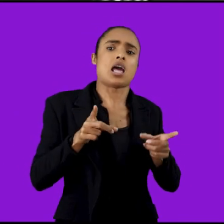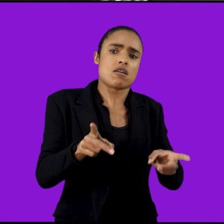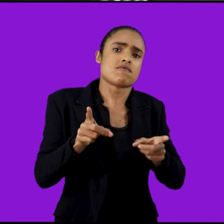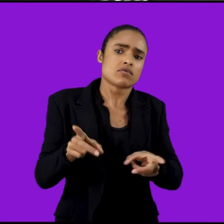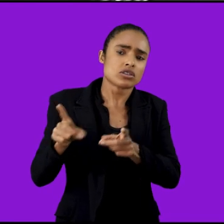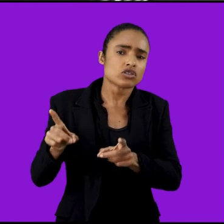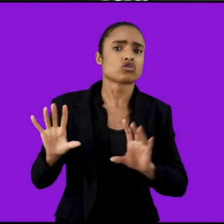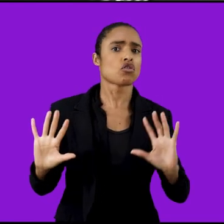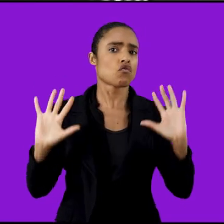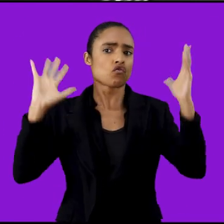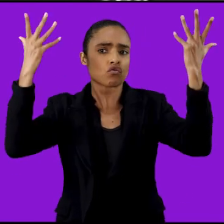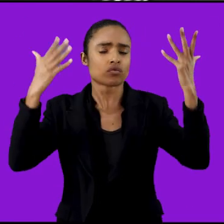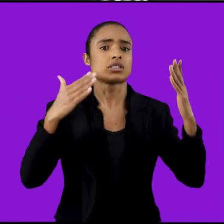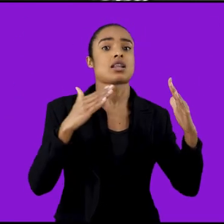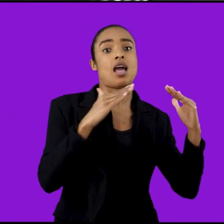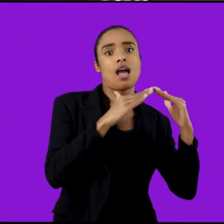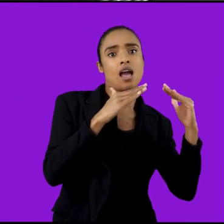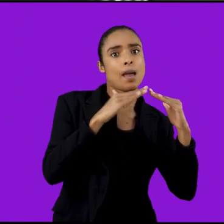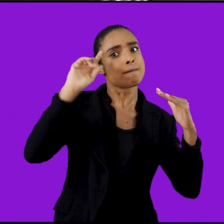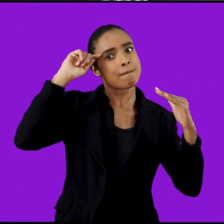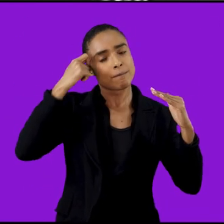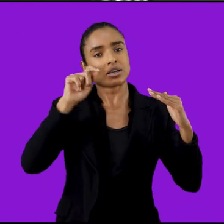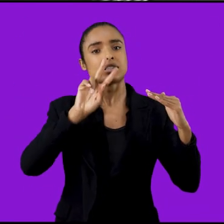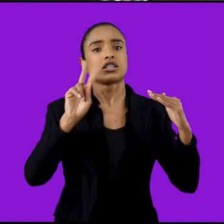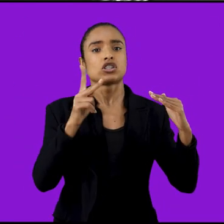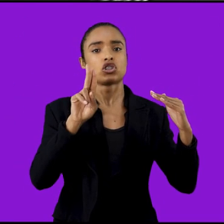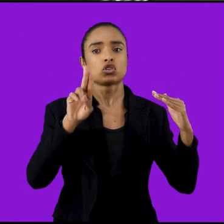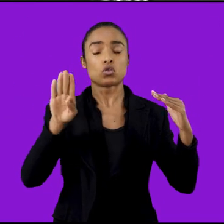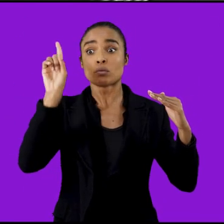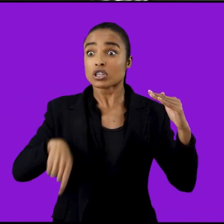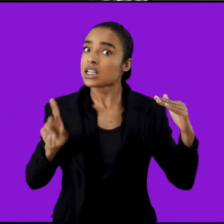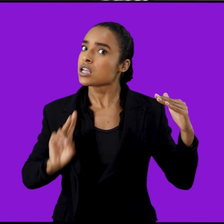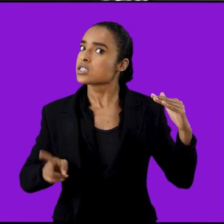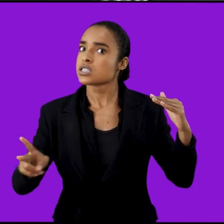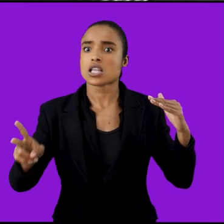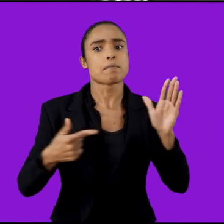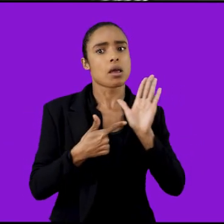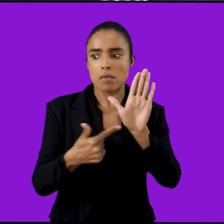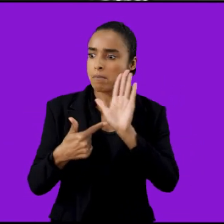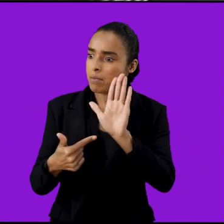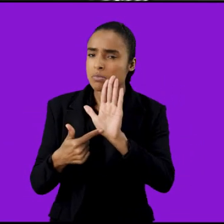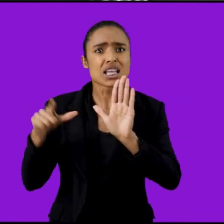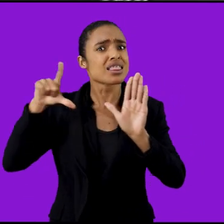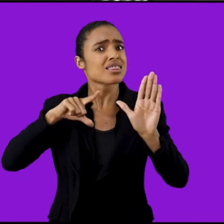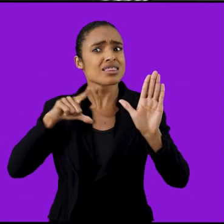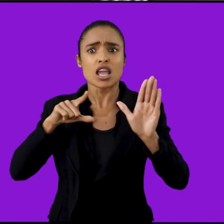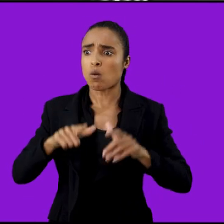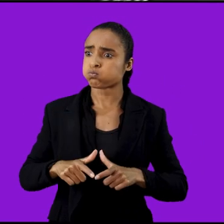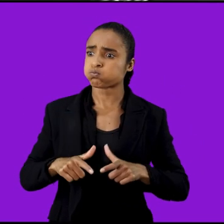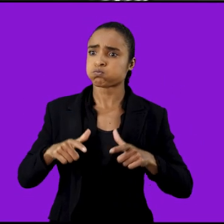Ele faz os eventos lá na Casa Preta Hub e cara, toda vez que ele faz, lota. Toda vez